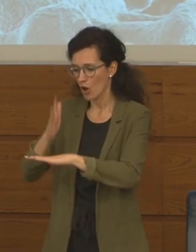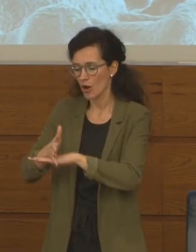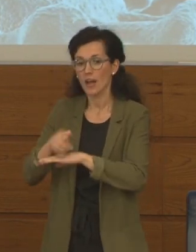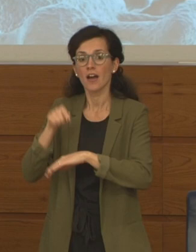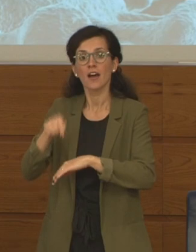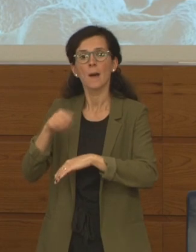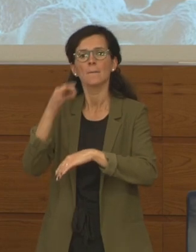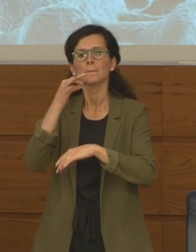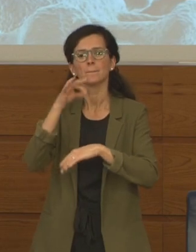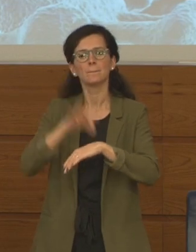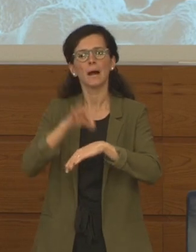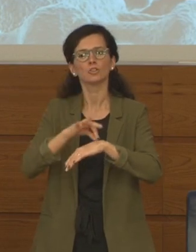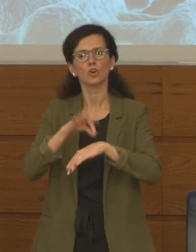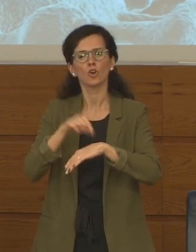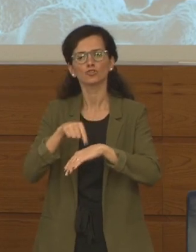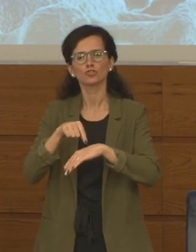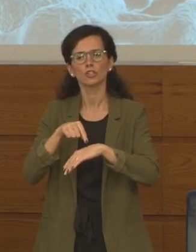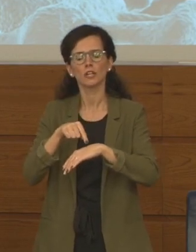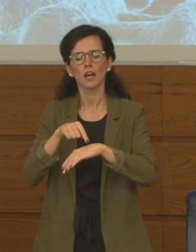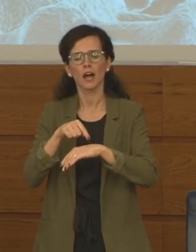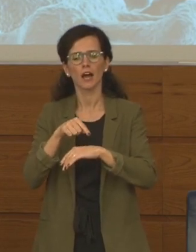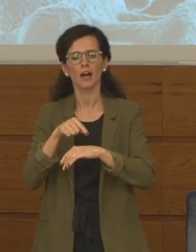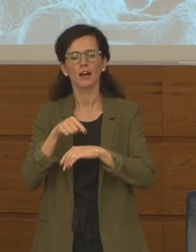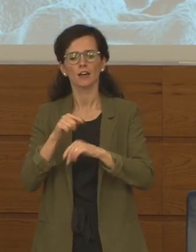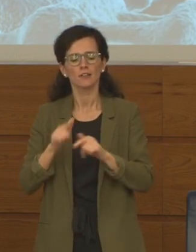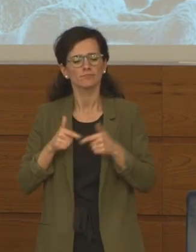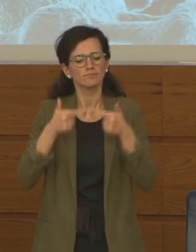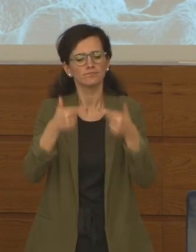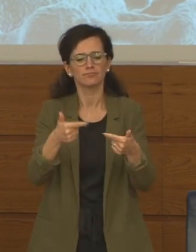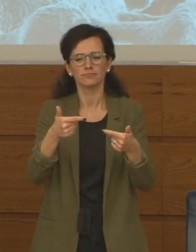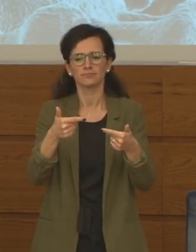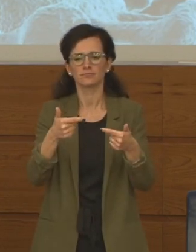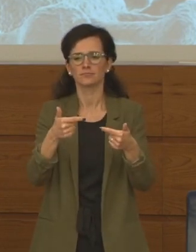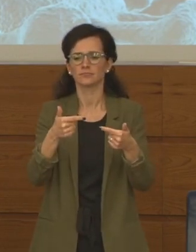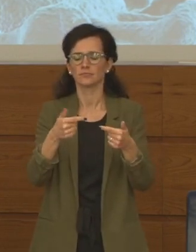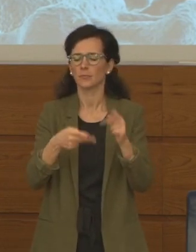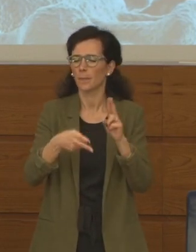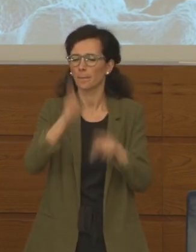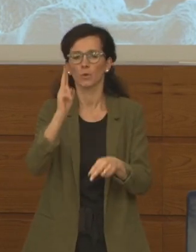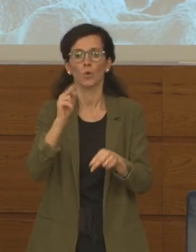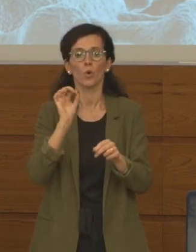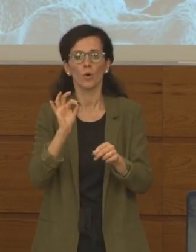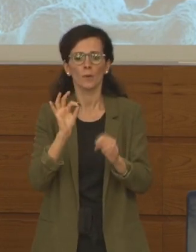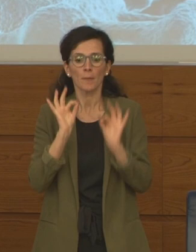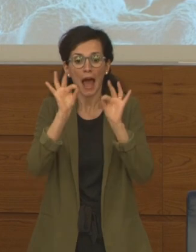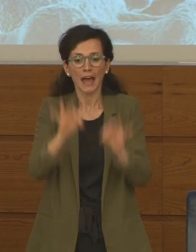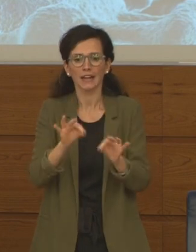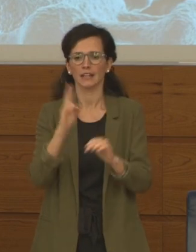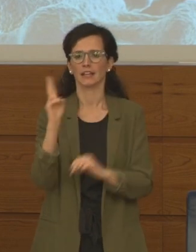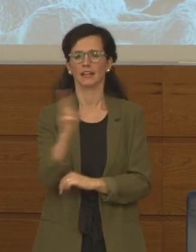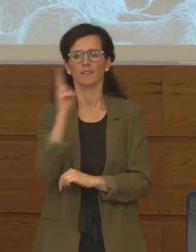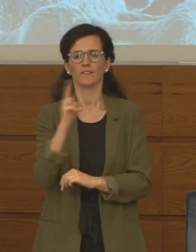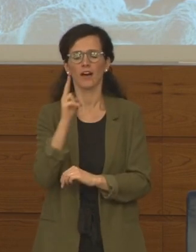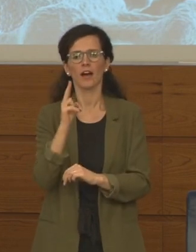colpisce prevalentemente e in termini di mortalità è molto accentuata per le